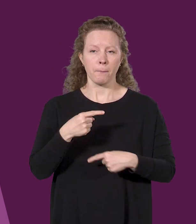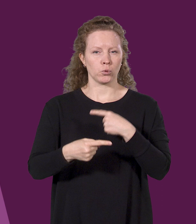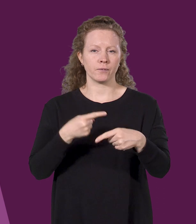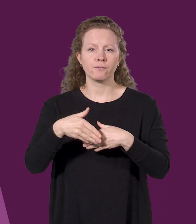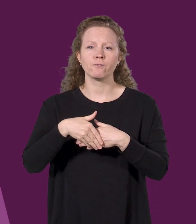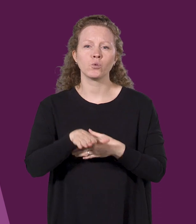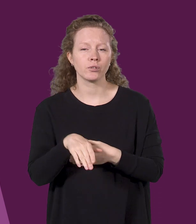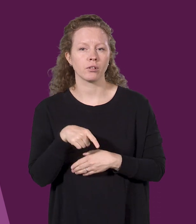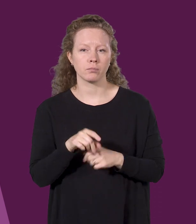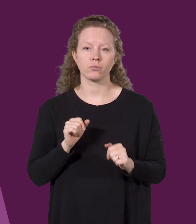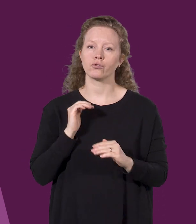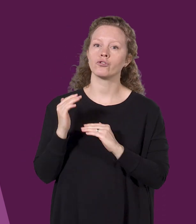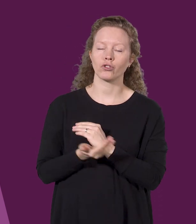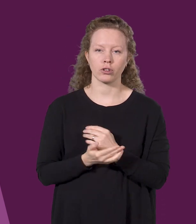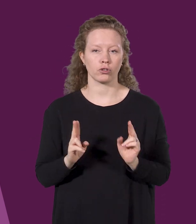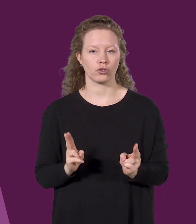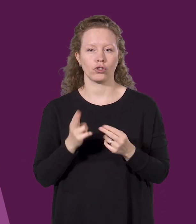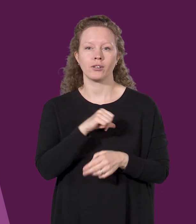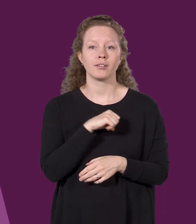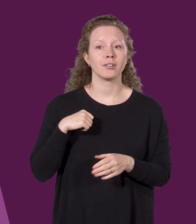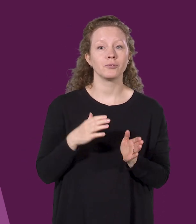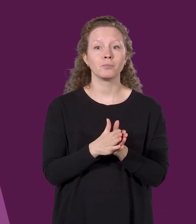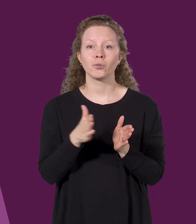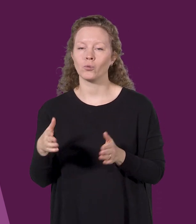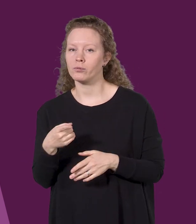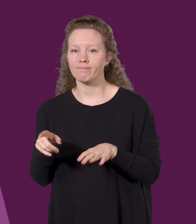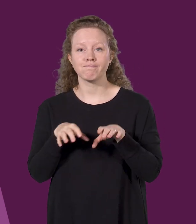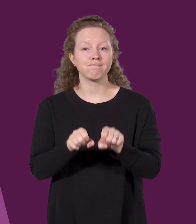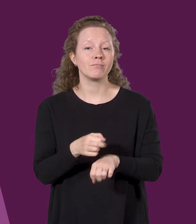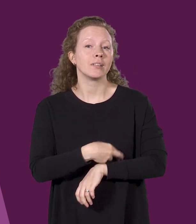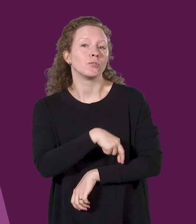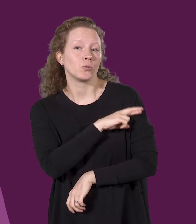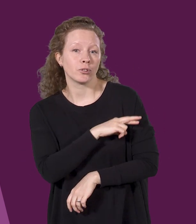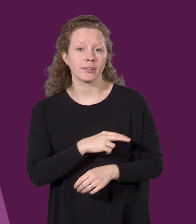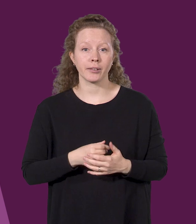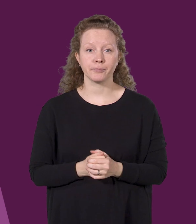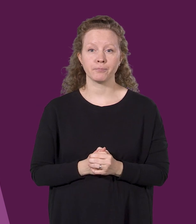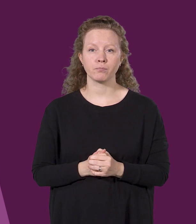Den fortsatta processen ska tryggas genom tillräcklig resursfördelning under den nya regeringsperioden.